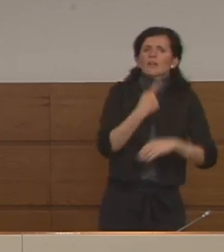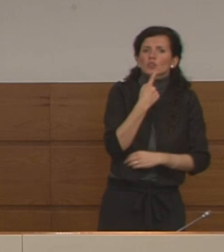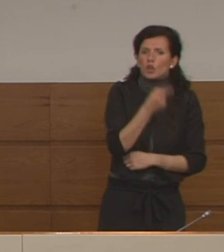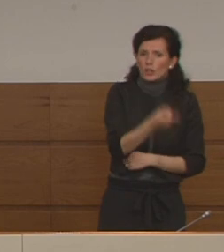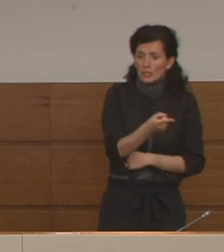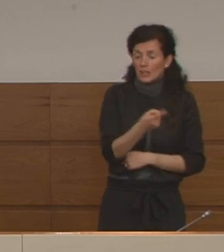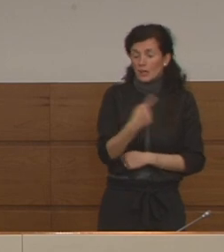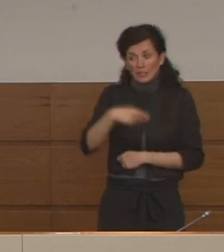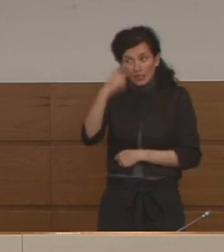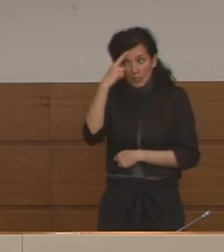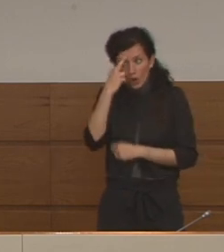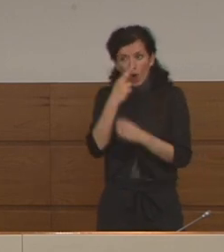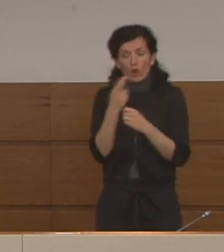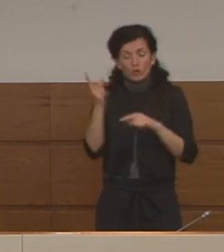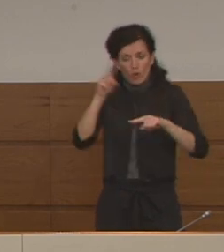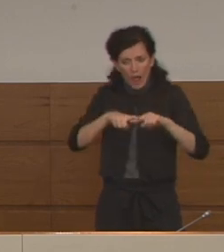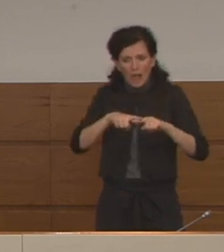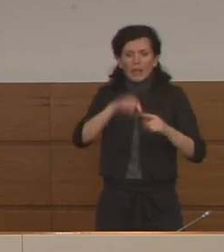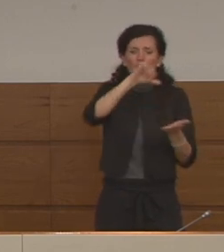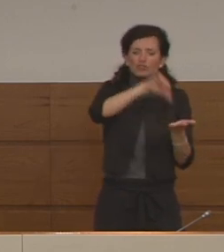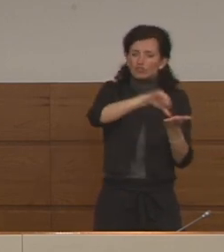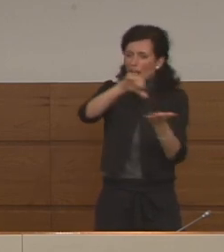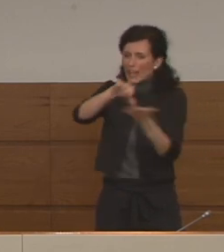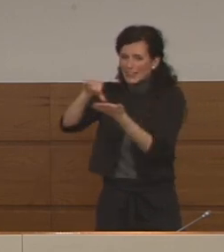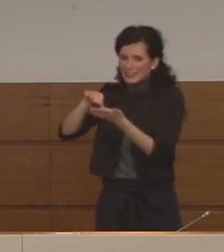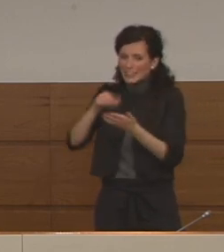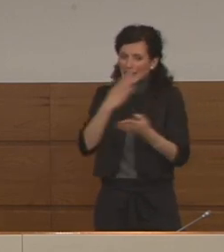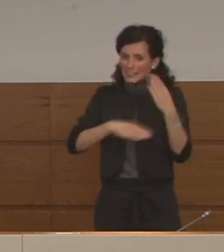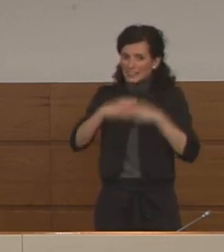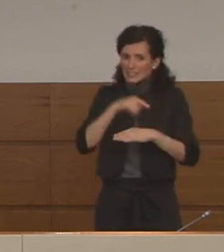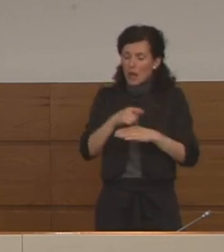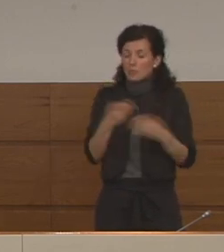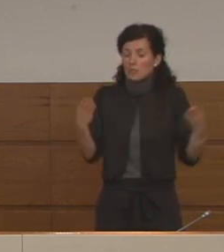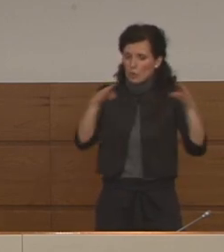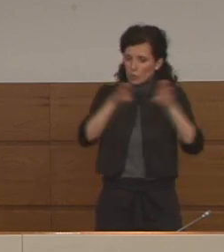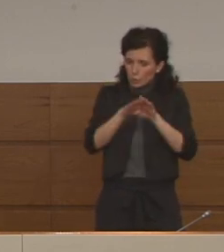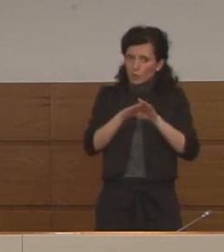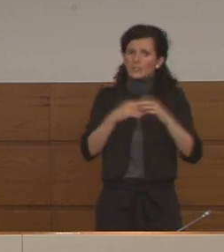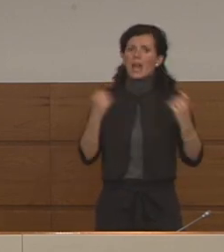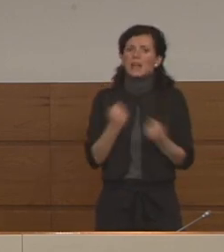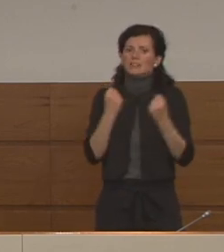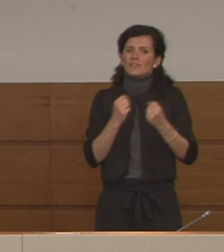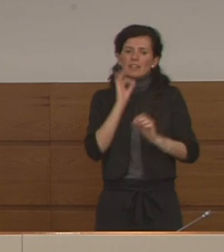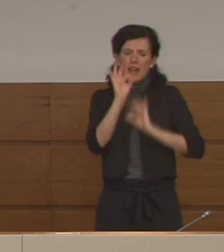molti centri per disabili sono chiusi, le attività in molti casi ben radicate sui